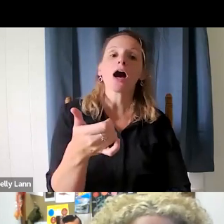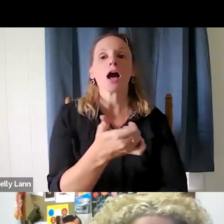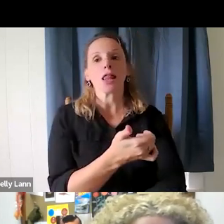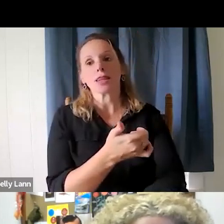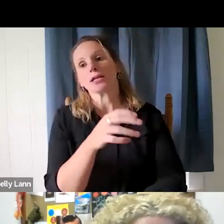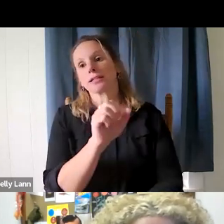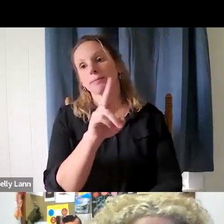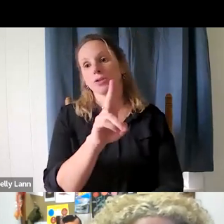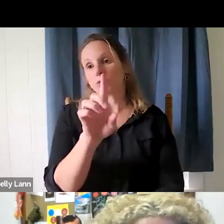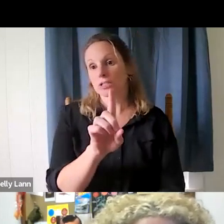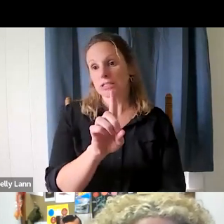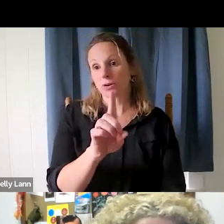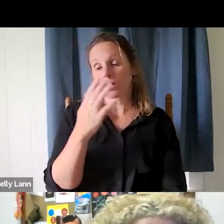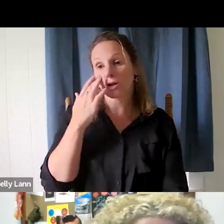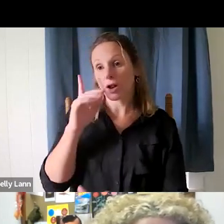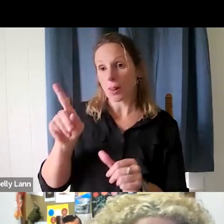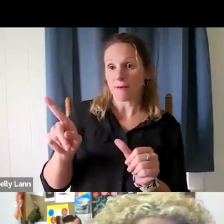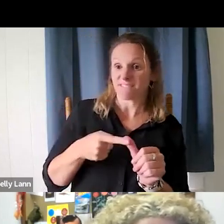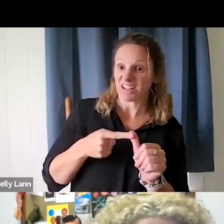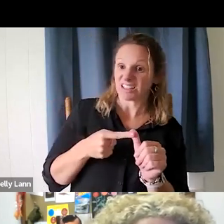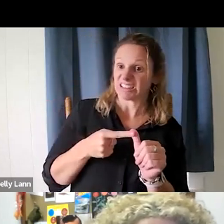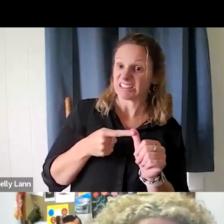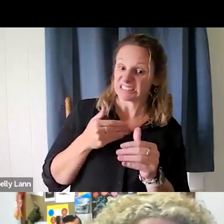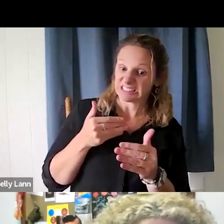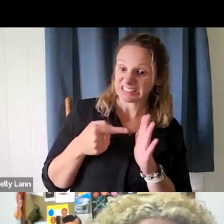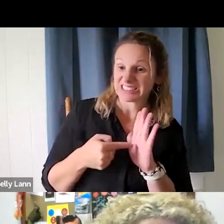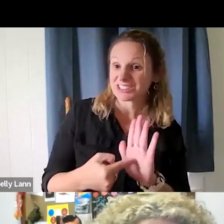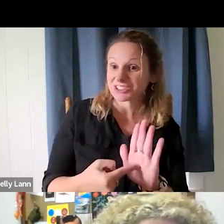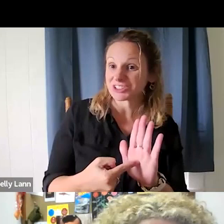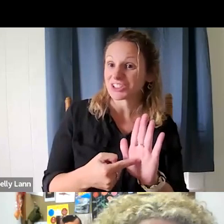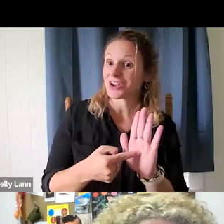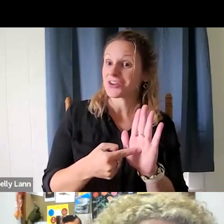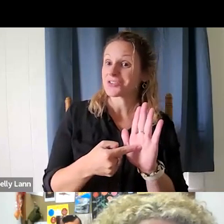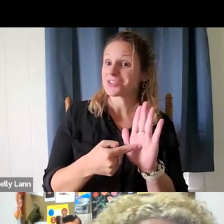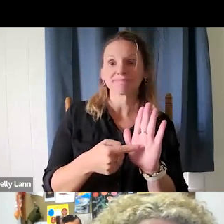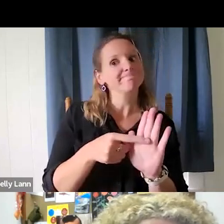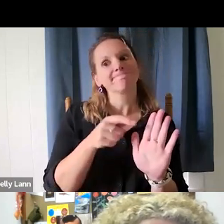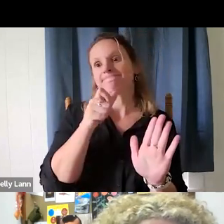el primer paso es demostrar que el trastorno por consumo de sustancias no es la razón